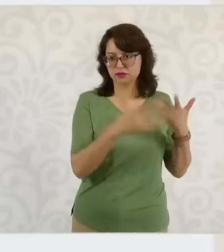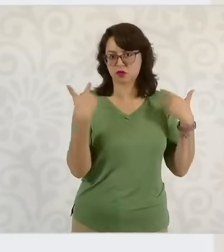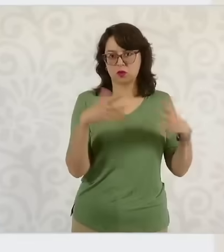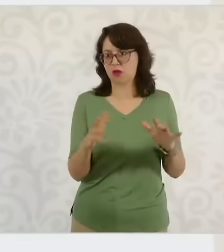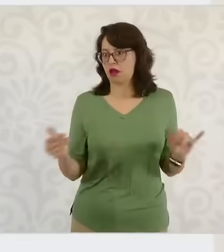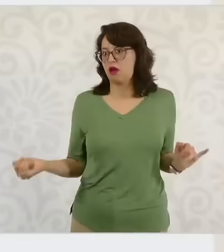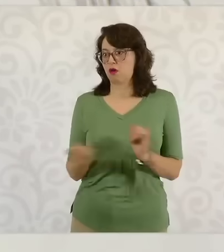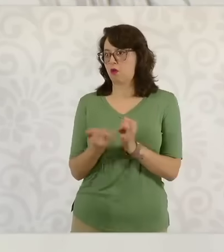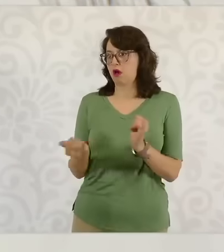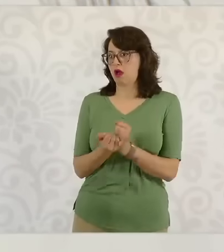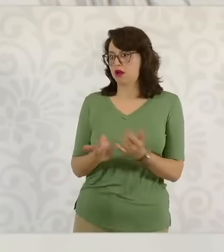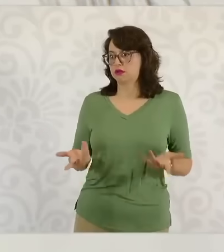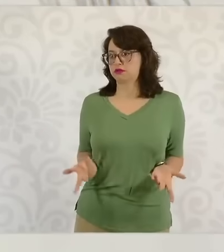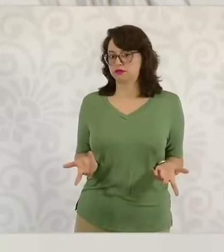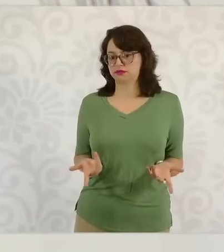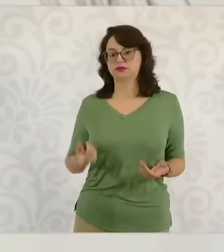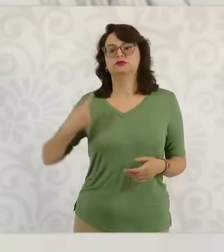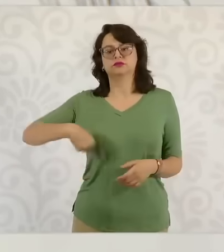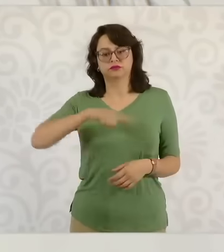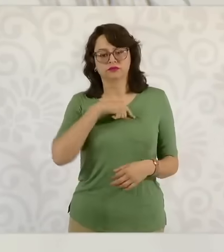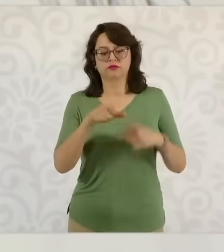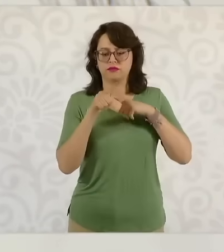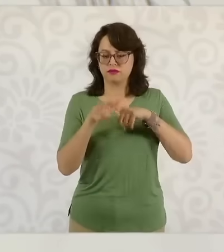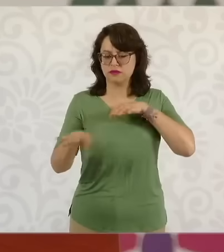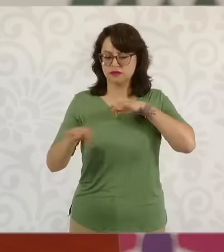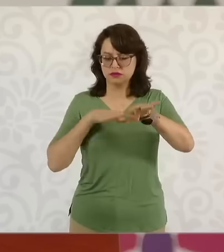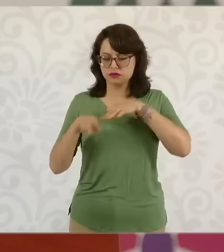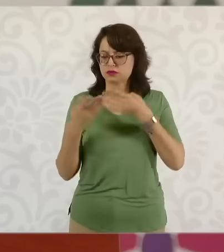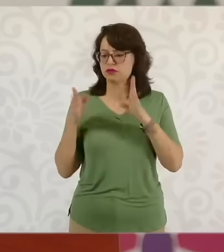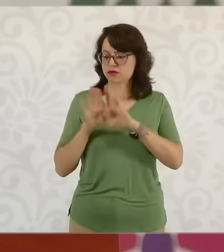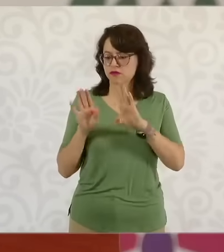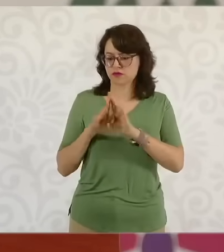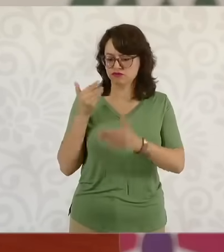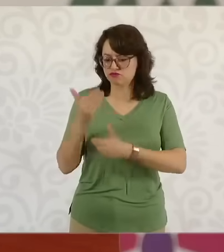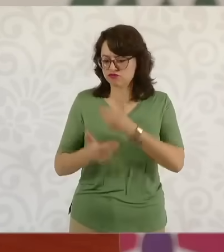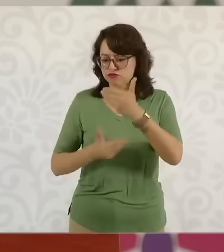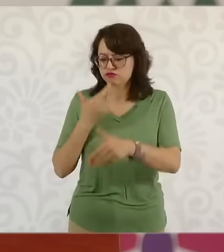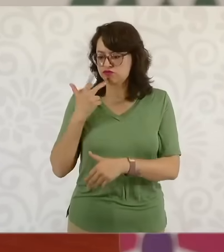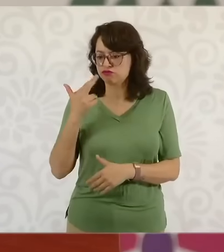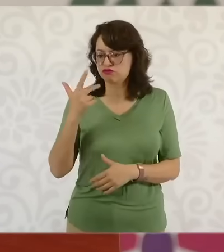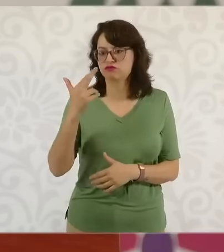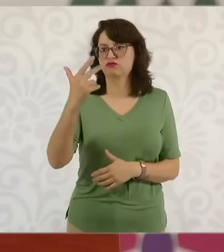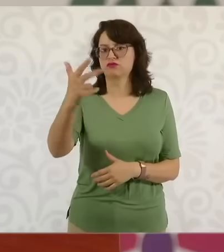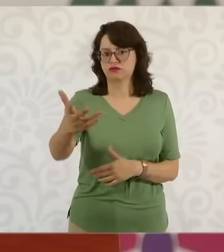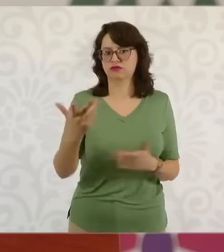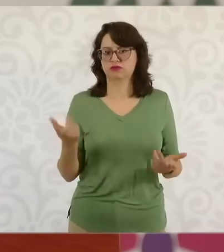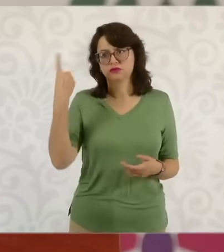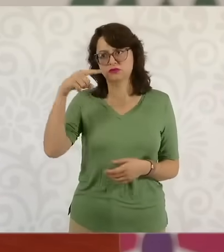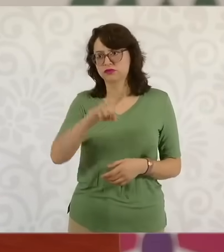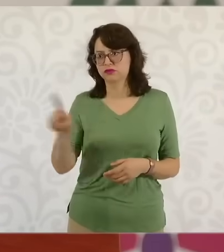trabajando y buscando todavía mejores soluciones para eh la pensión de las maestras y los maestros